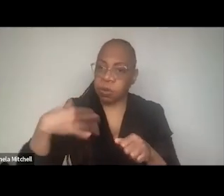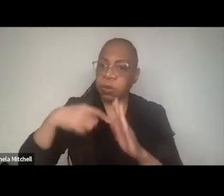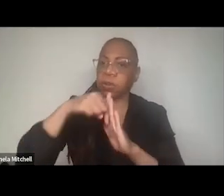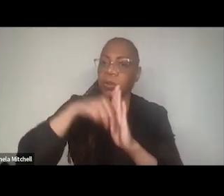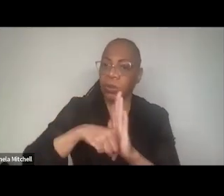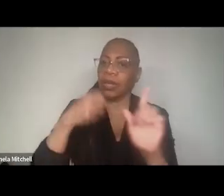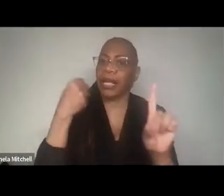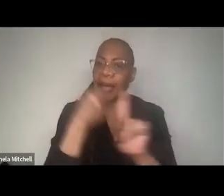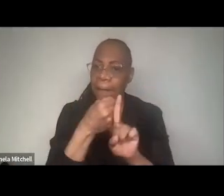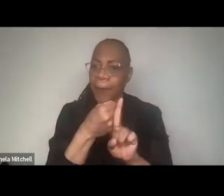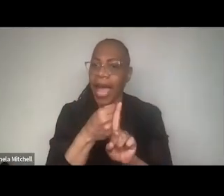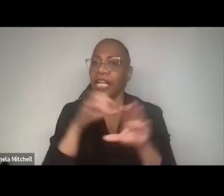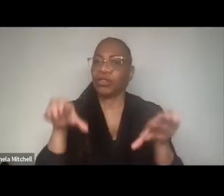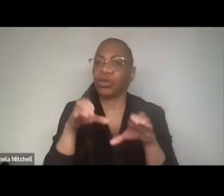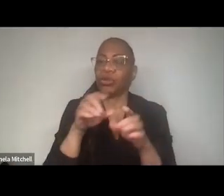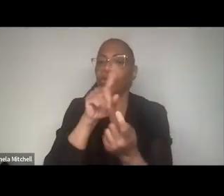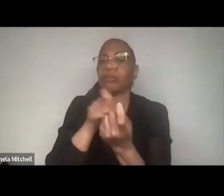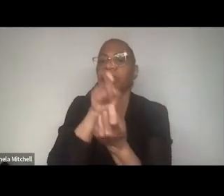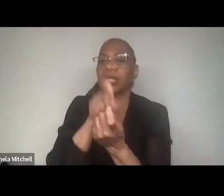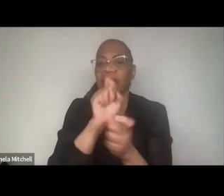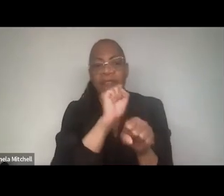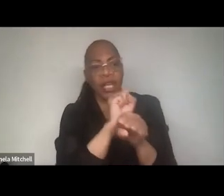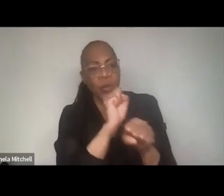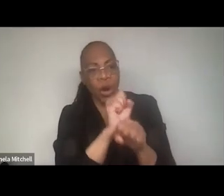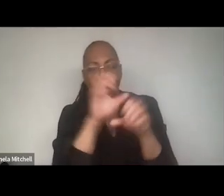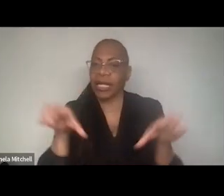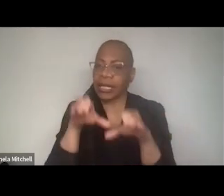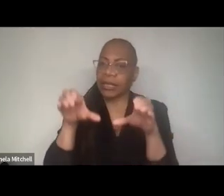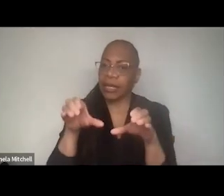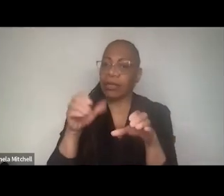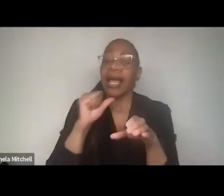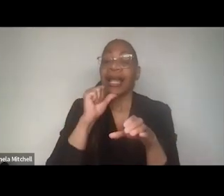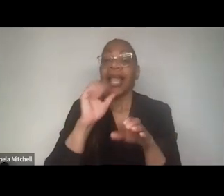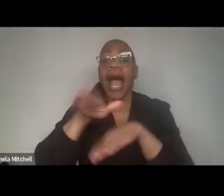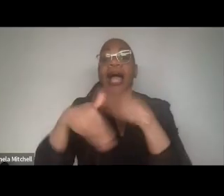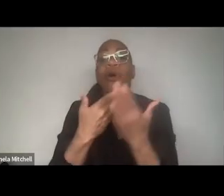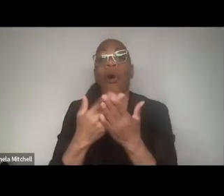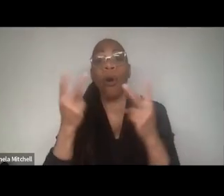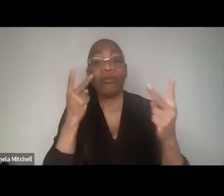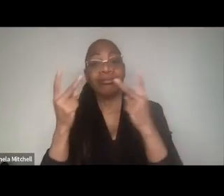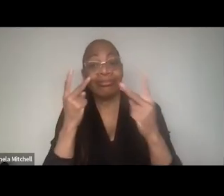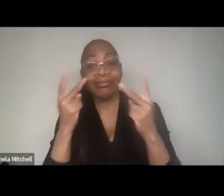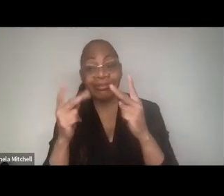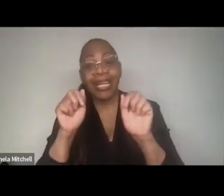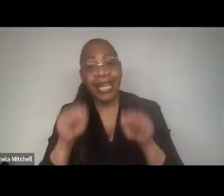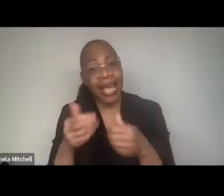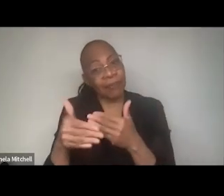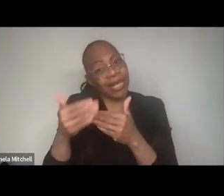o para realizar ciertas actividades laborales. No todas estas dificultades visuales pueden corregirse fácilmente tampoco, así que esa es una muy importante en la cual enfocarse